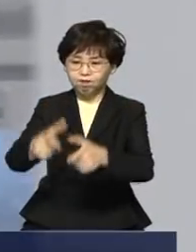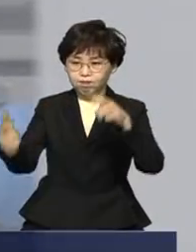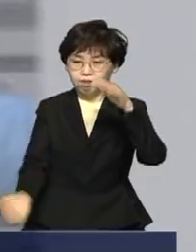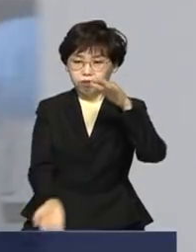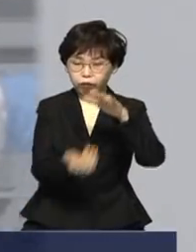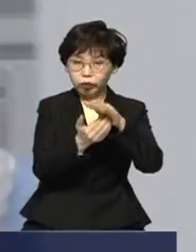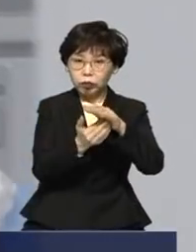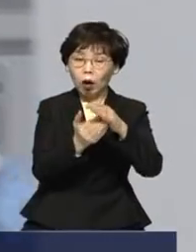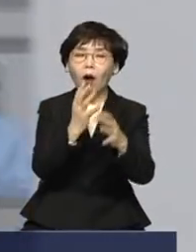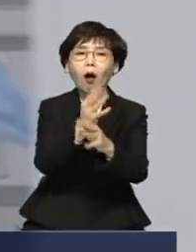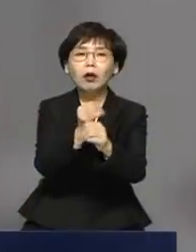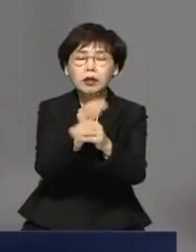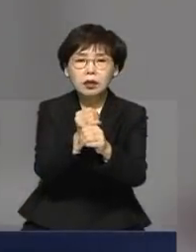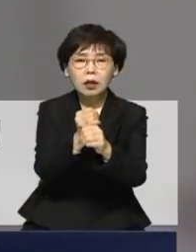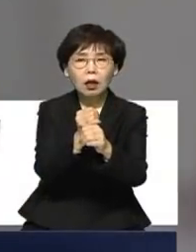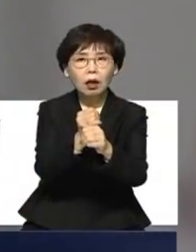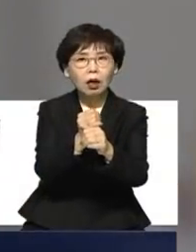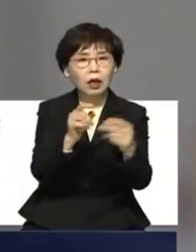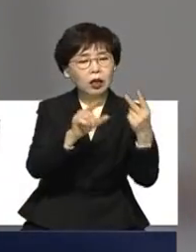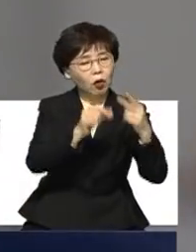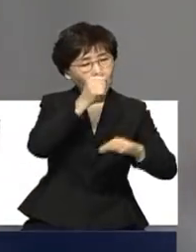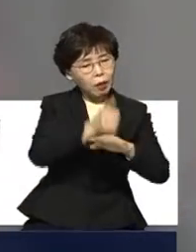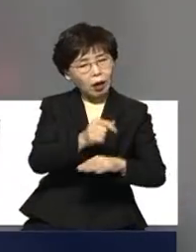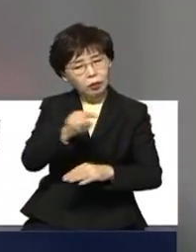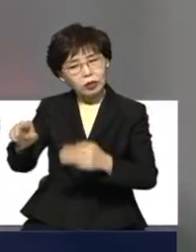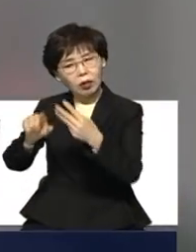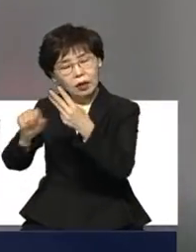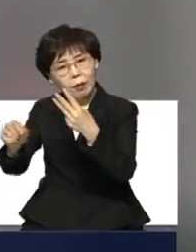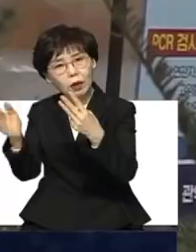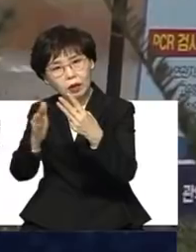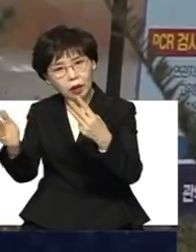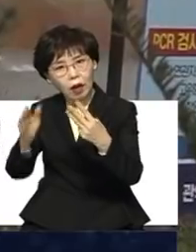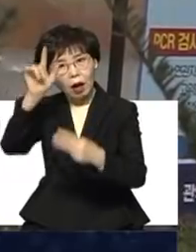말부터 다음 달 중 하루 최대 확진자 27만 명으로 전망했습니다.